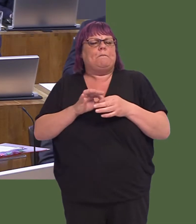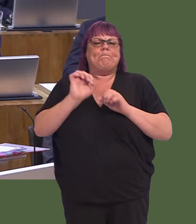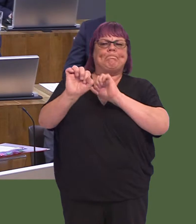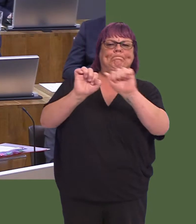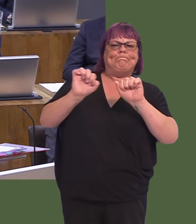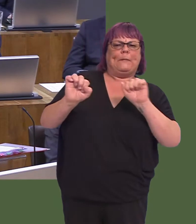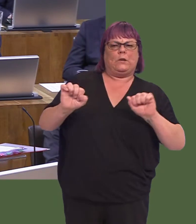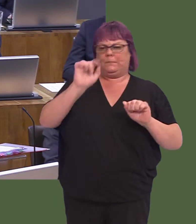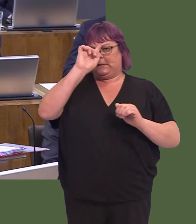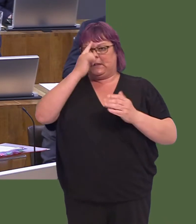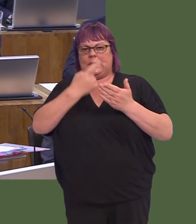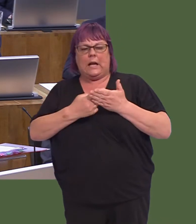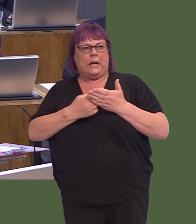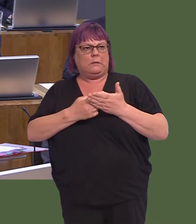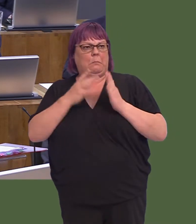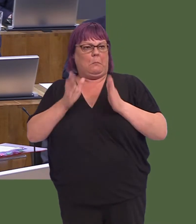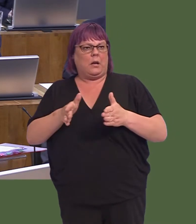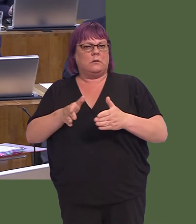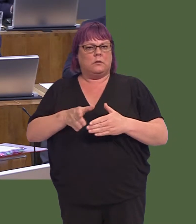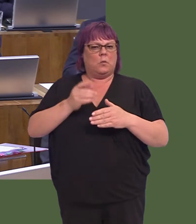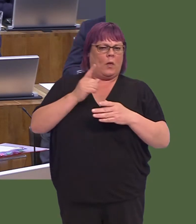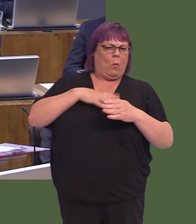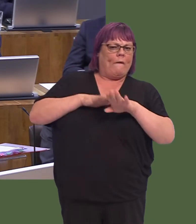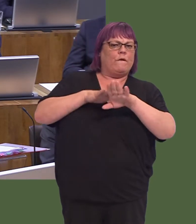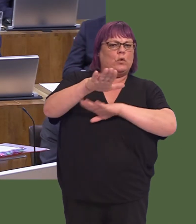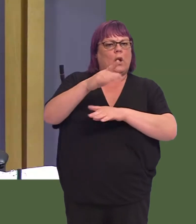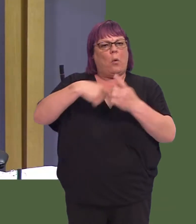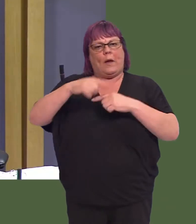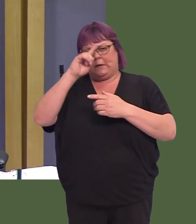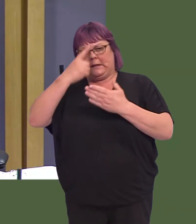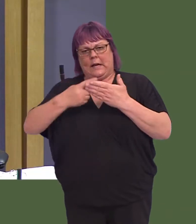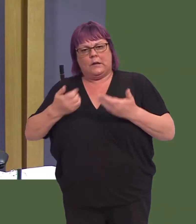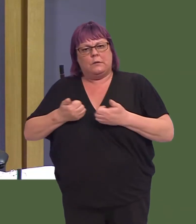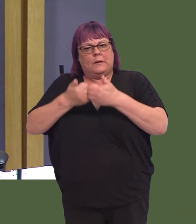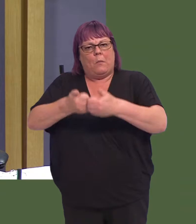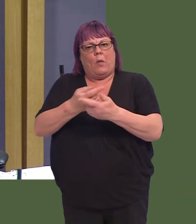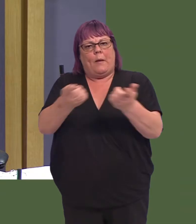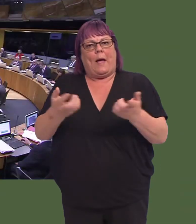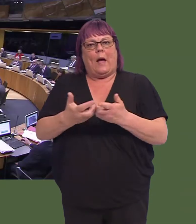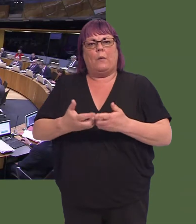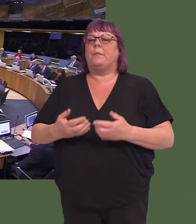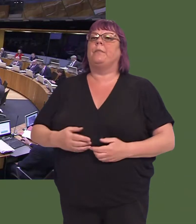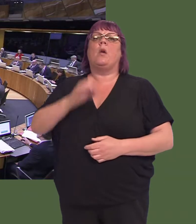ymlaen i siarad ‚ nhw er mwyn gweld ym mha ffordd y gallwn ni eu hybu nhw yn y pen draw. Suzy Davies AM: 5.